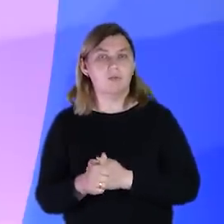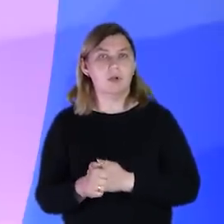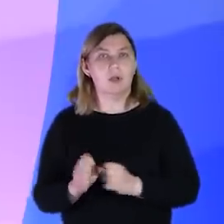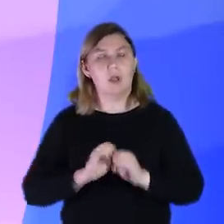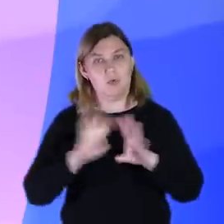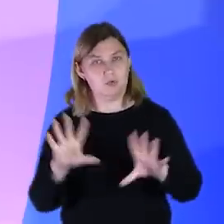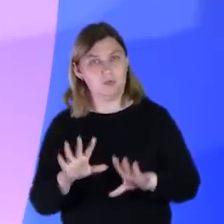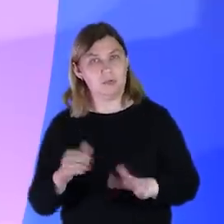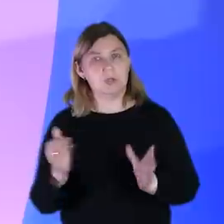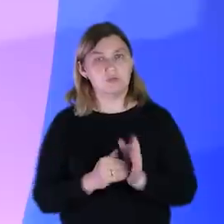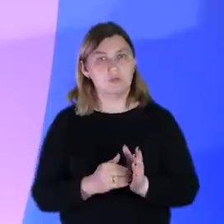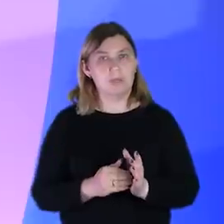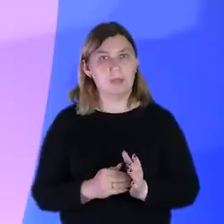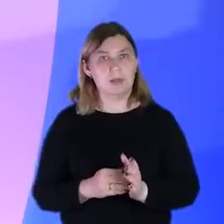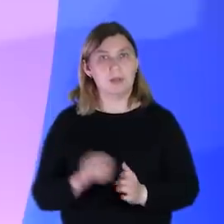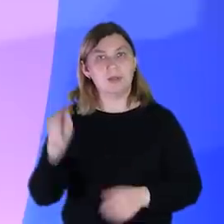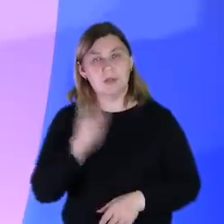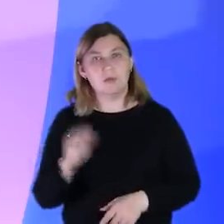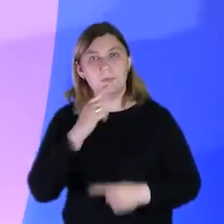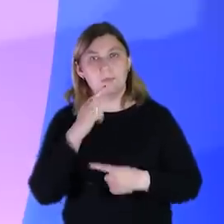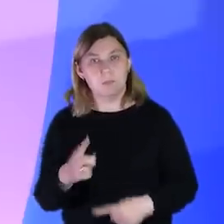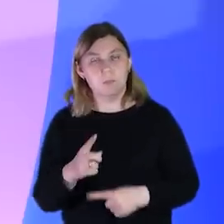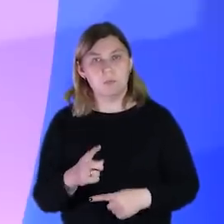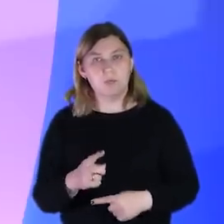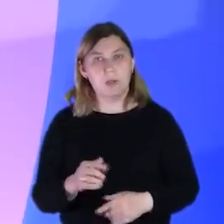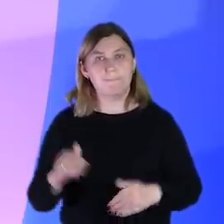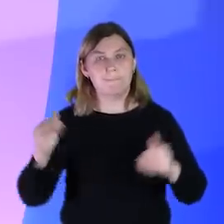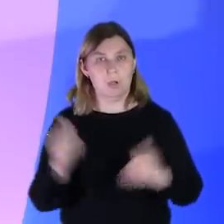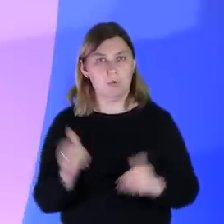Oczywiście trzeba było brać poprawkę na ich możliwość